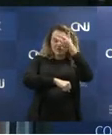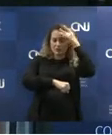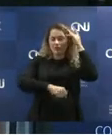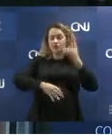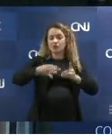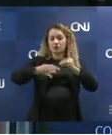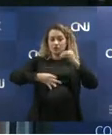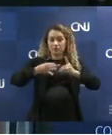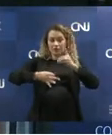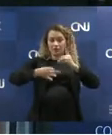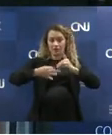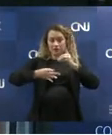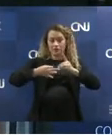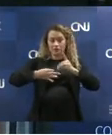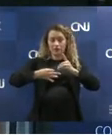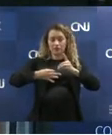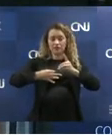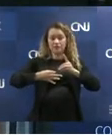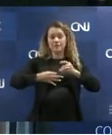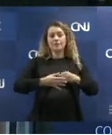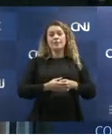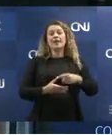em que nessas dez vagas criadas,